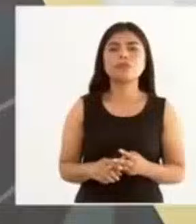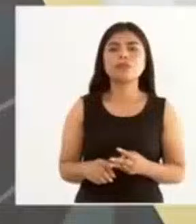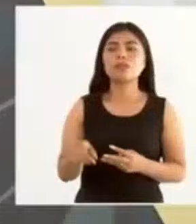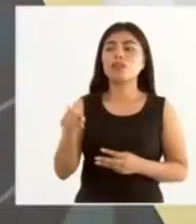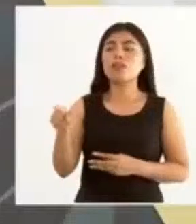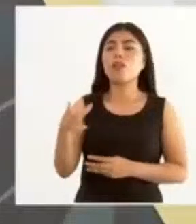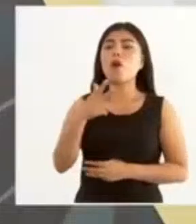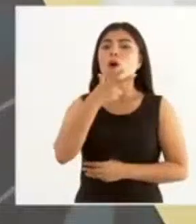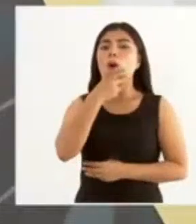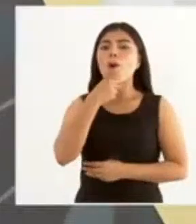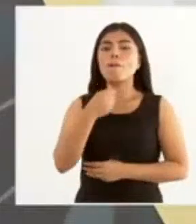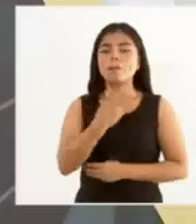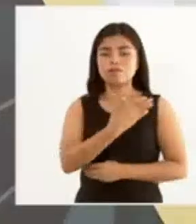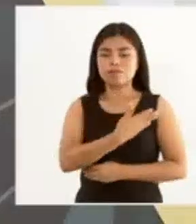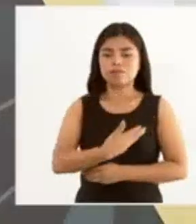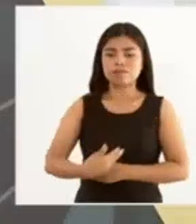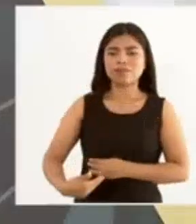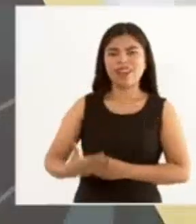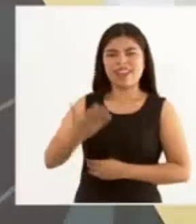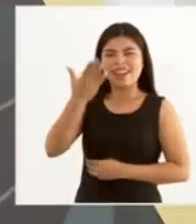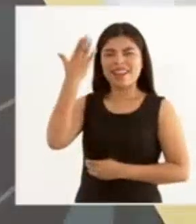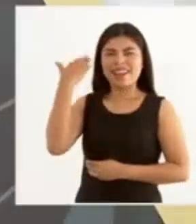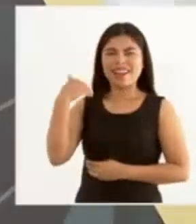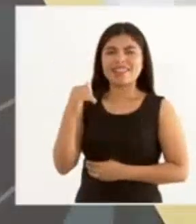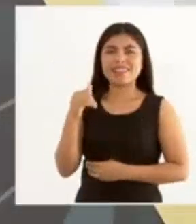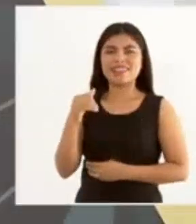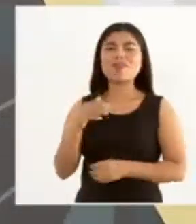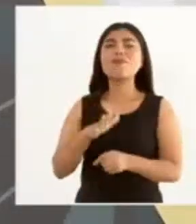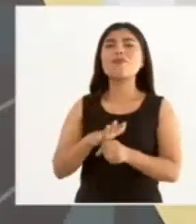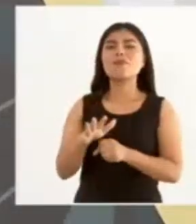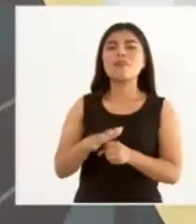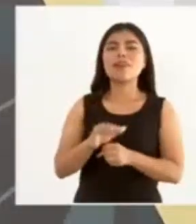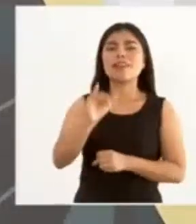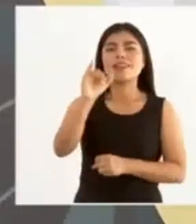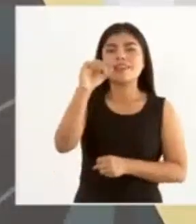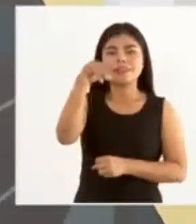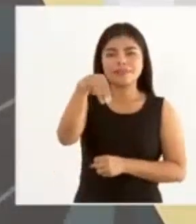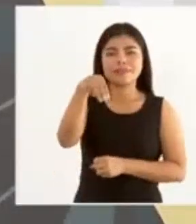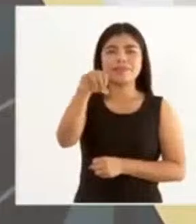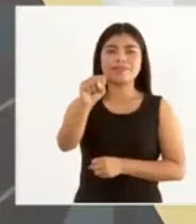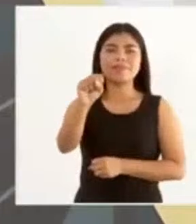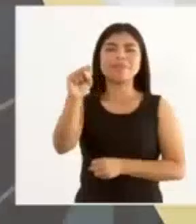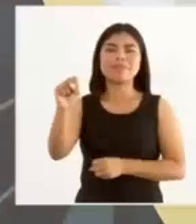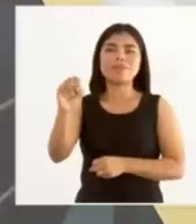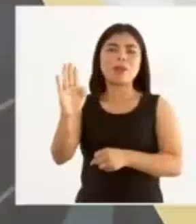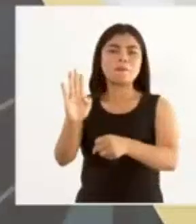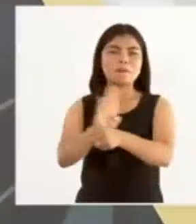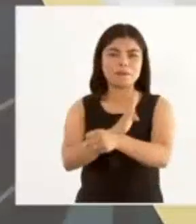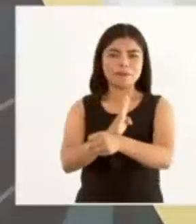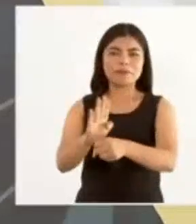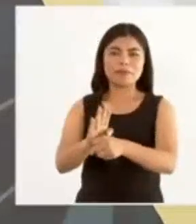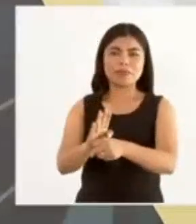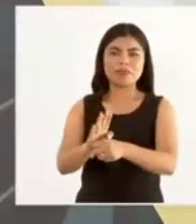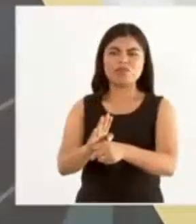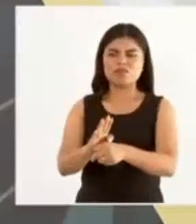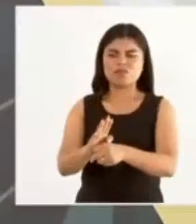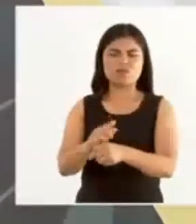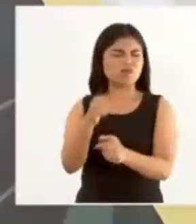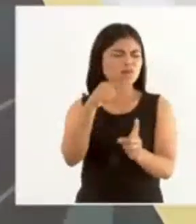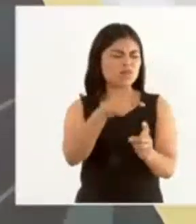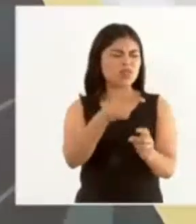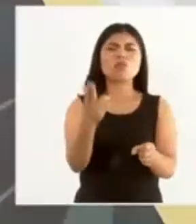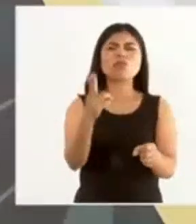Obrador es el IMS Bienestar para todos aquellos que no tienen derechoencia, pero que requieren